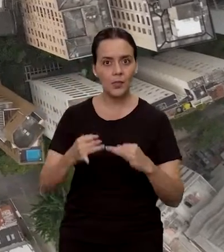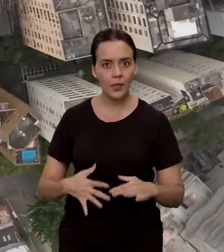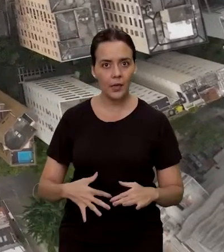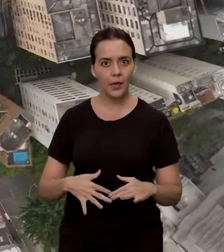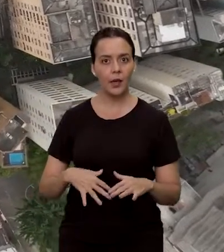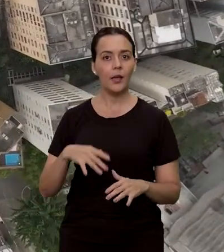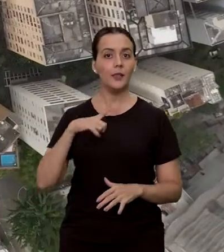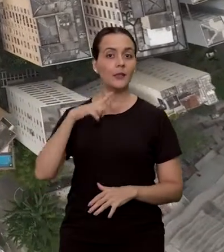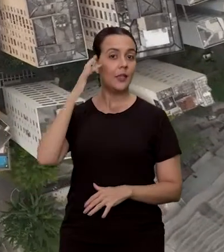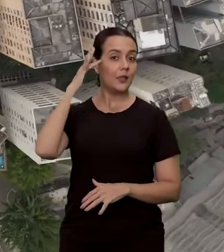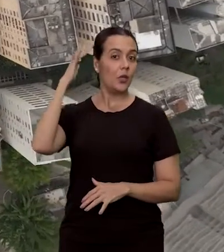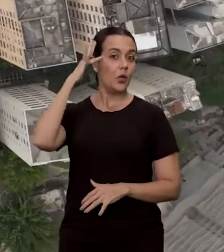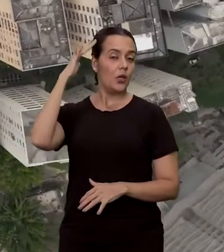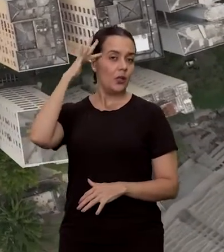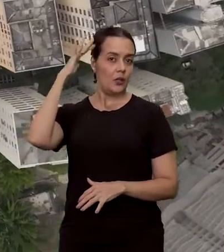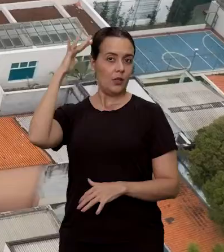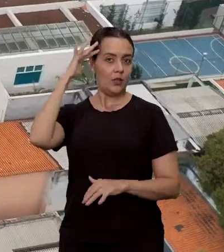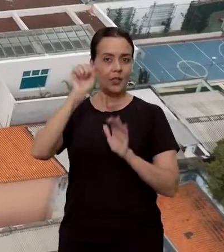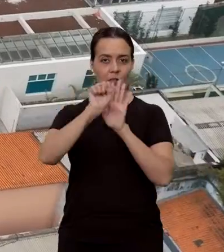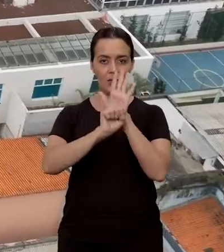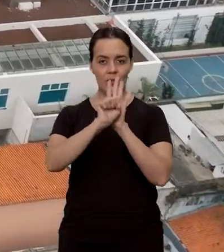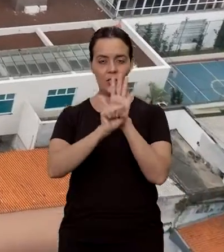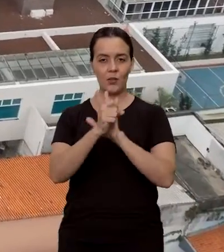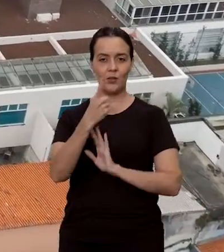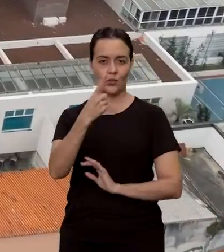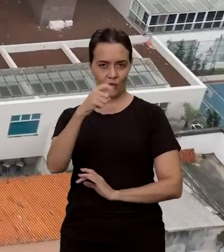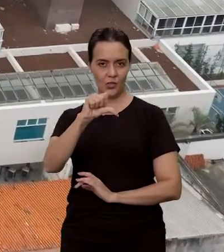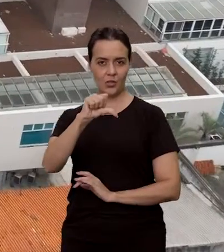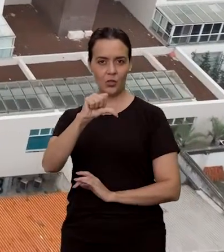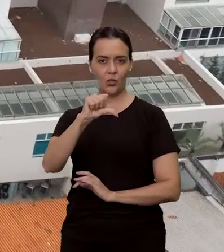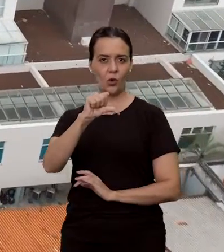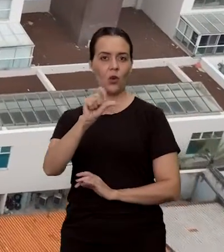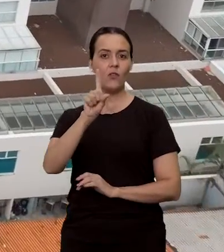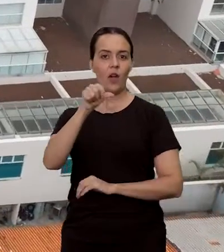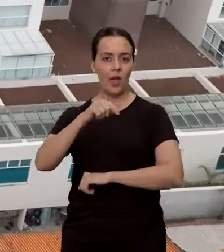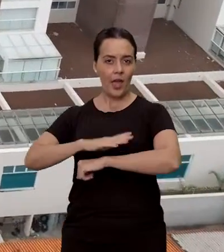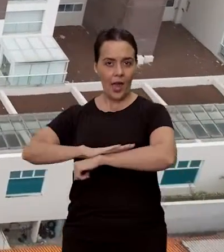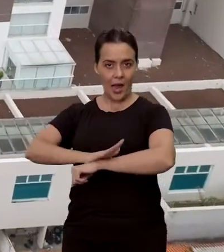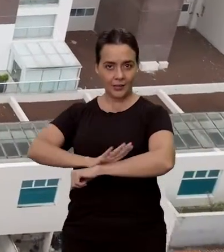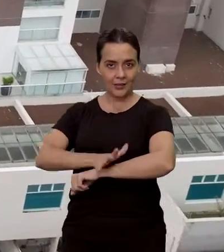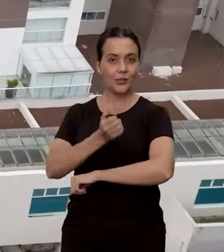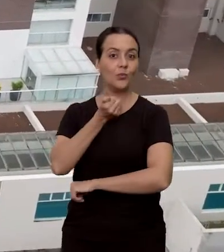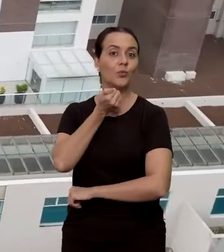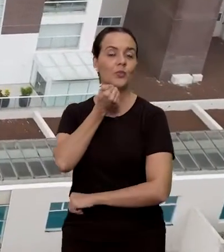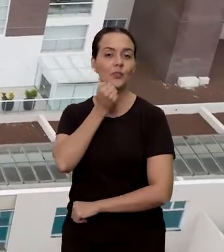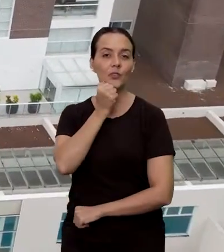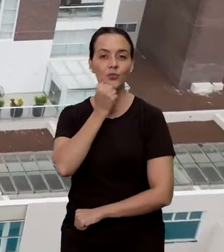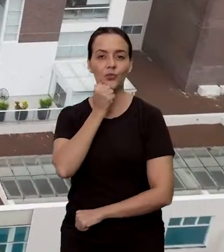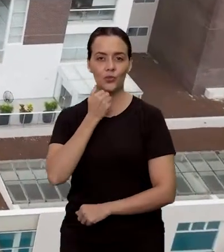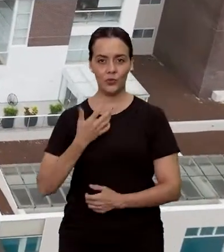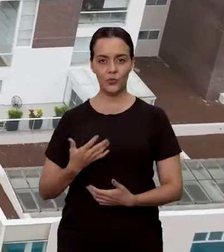as teorias biologizantes do século IX, o que a gente chama de racismo científico,